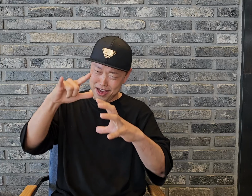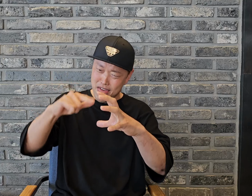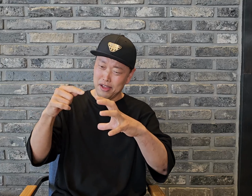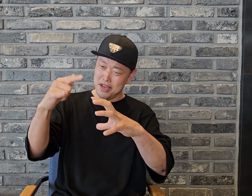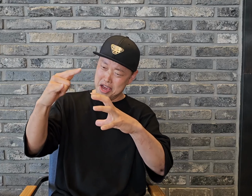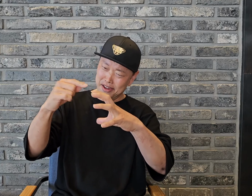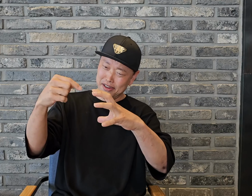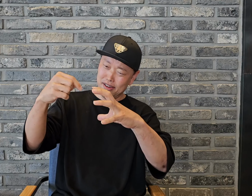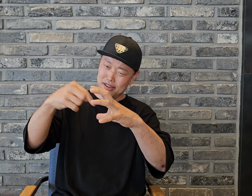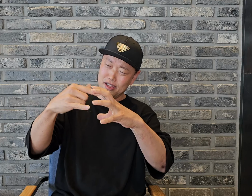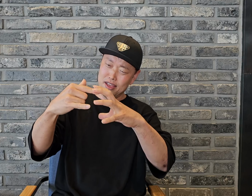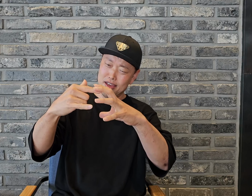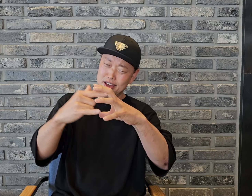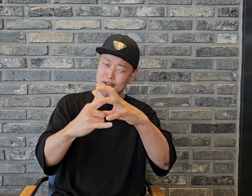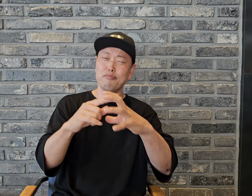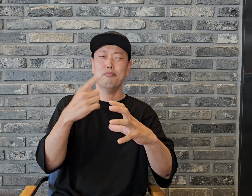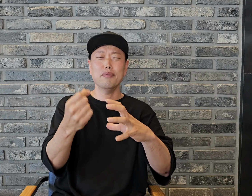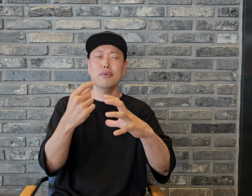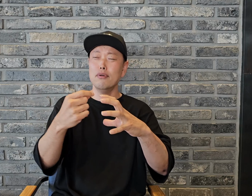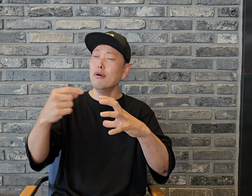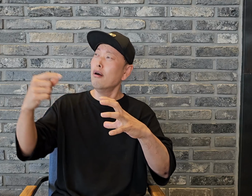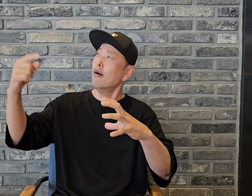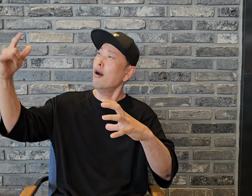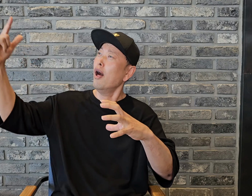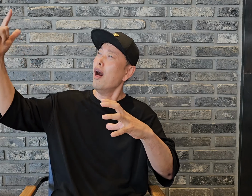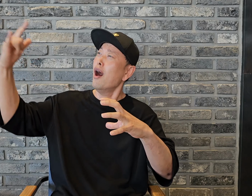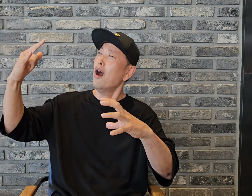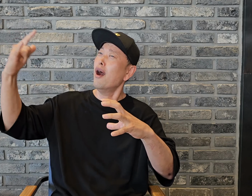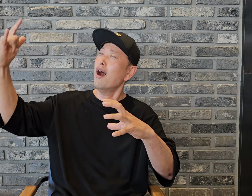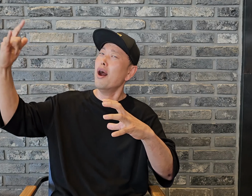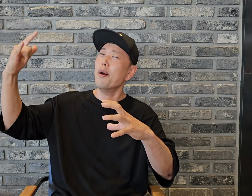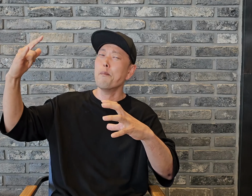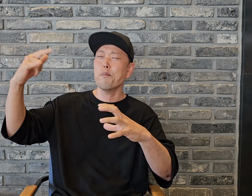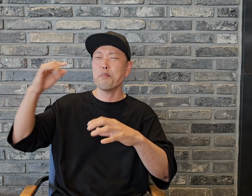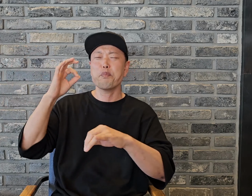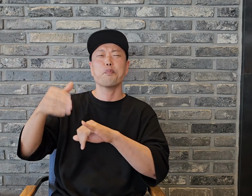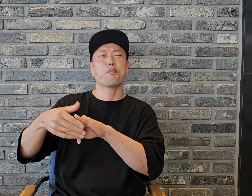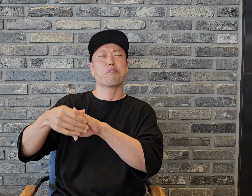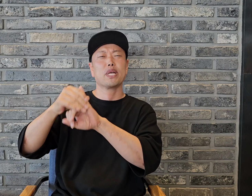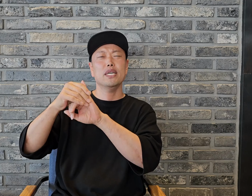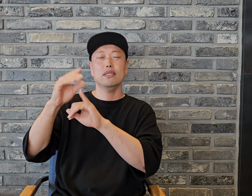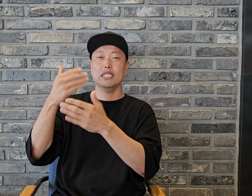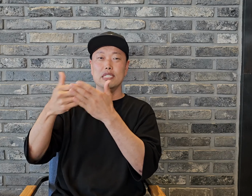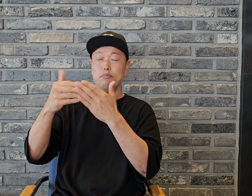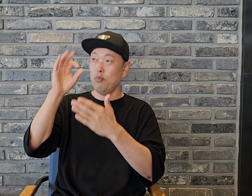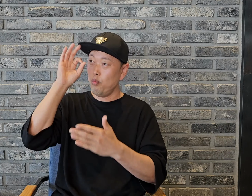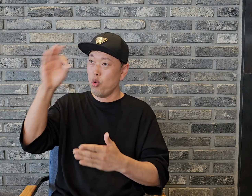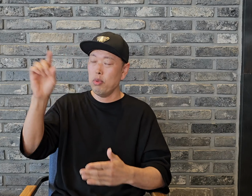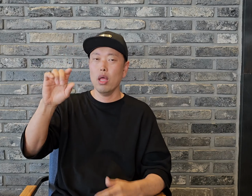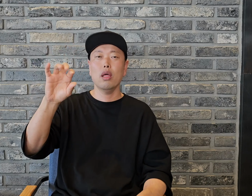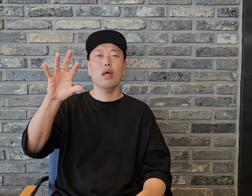私の観点からすると、これにより太陽光が地球に入ることができるはずですが、 意味がわからないようです。 太陽の絵を見ると、